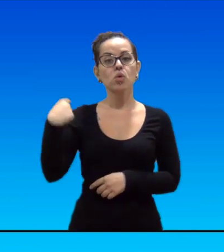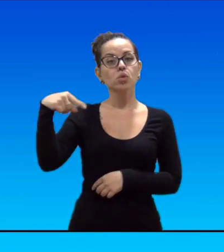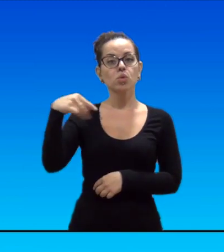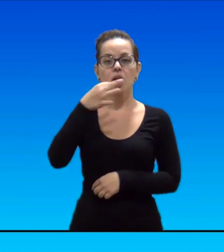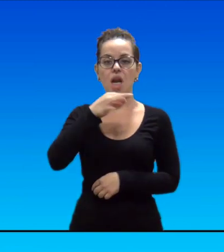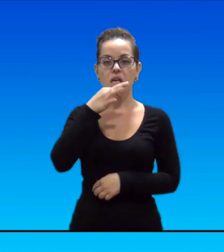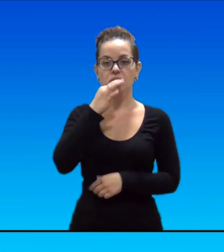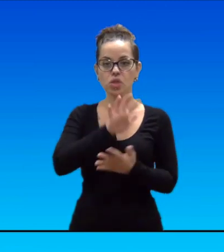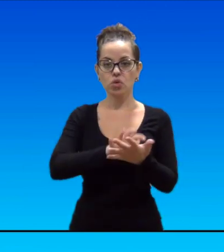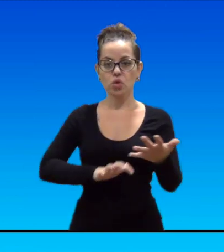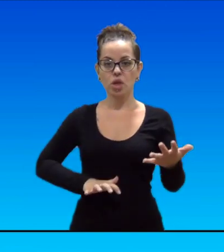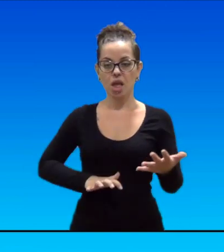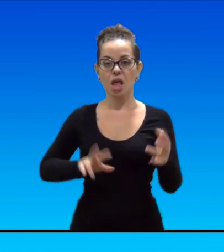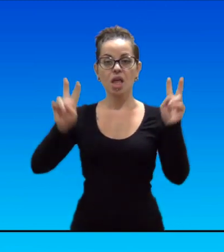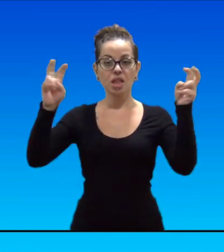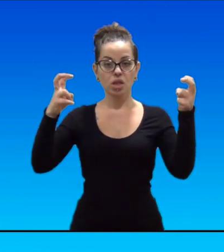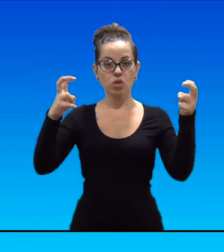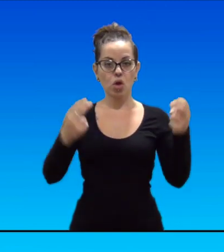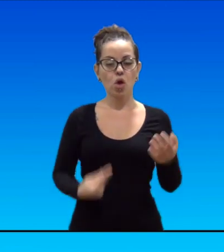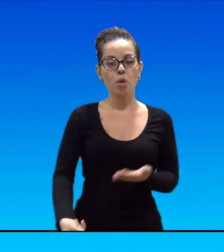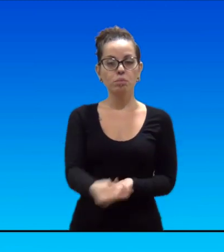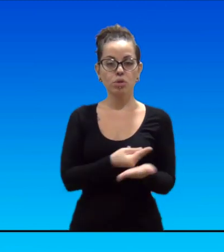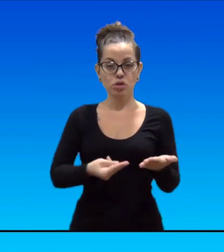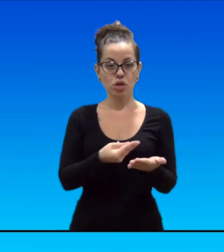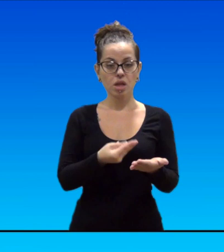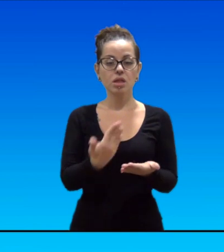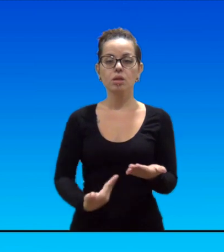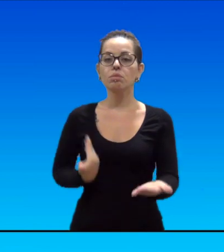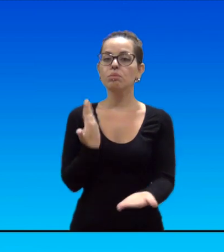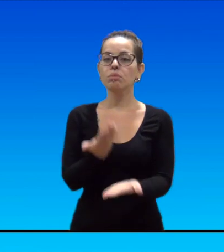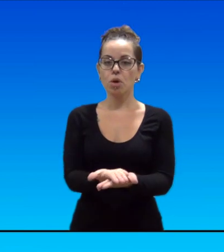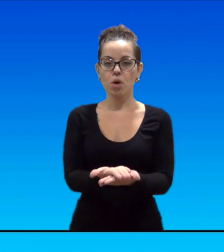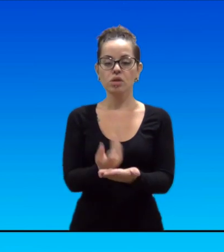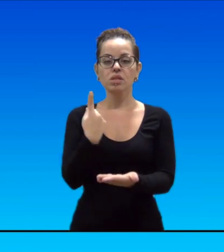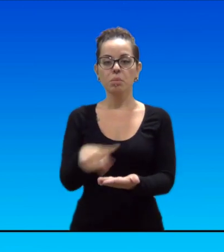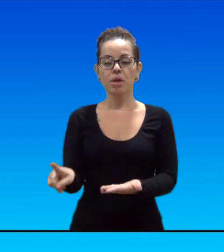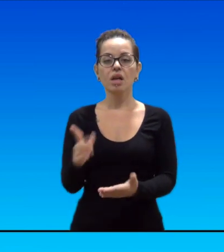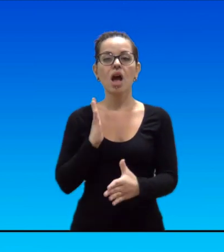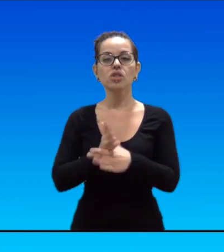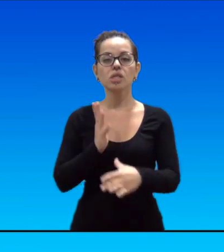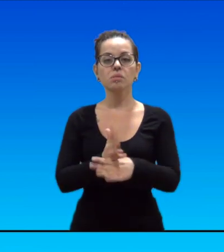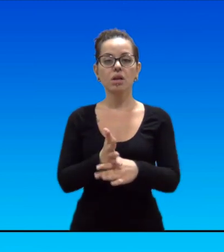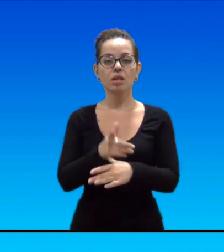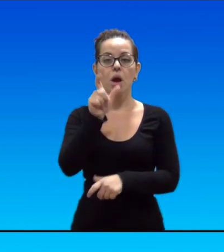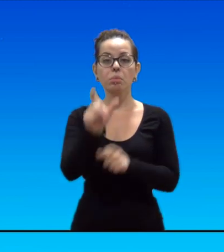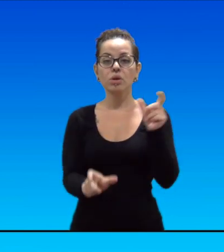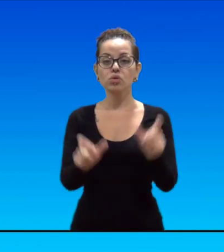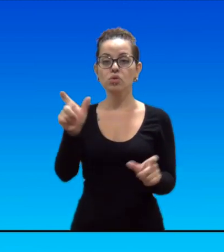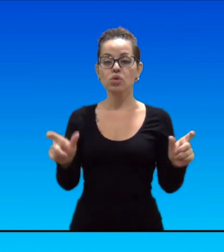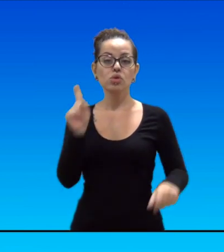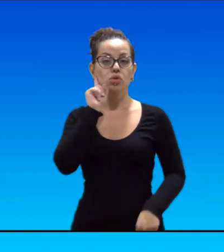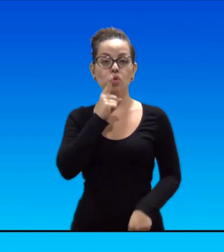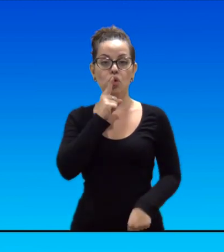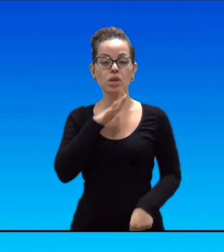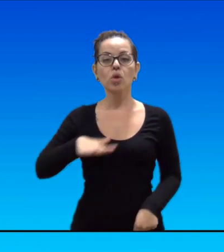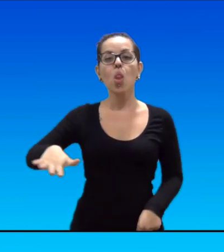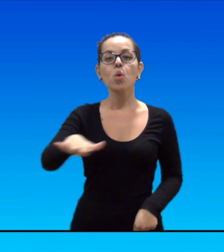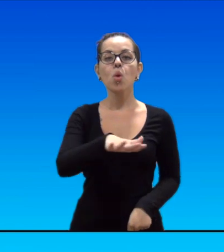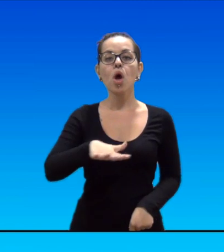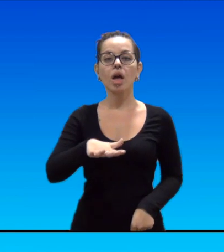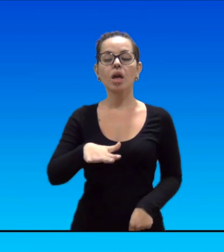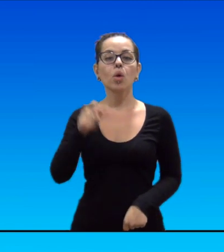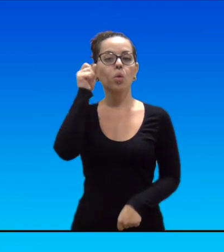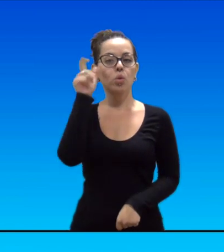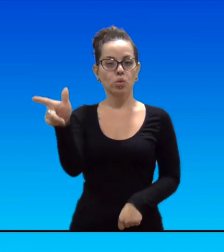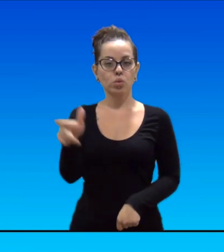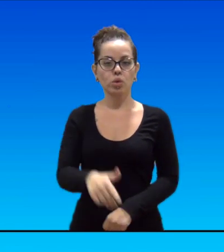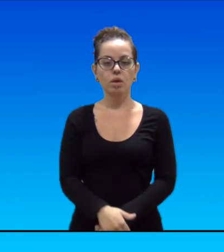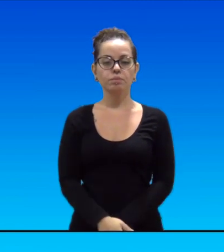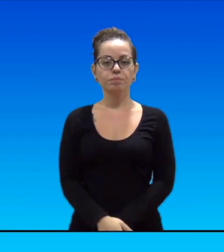con una relazione dal titolo ”Progetti e proposte per l’accessibilità delle persone sorde nei luoghi della cultura”.